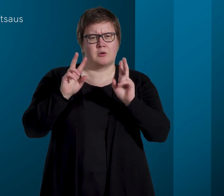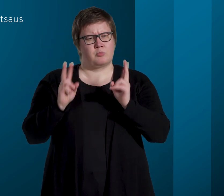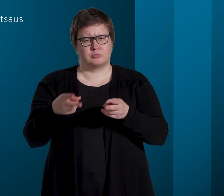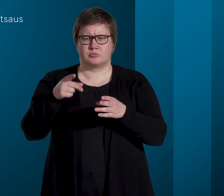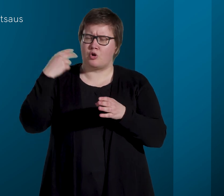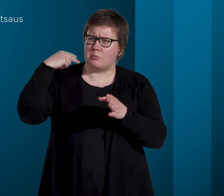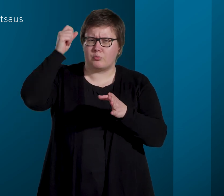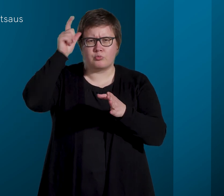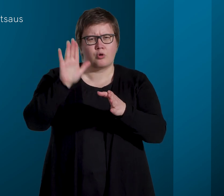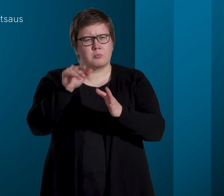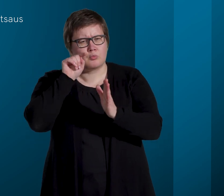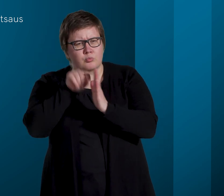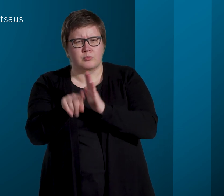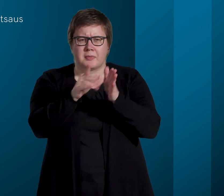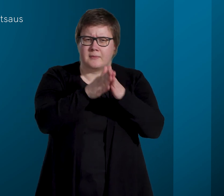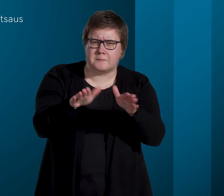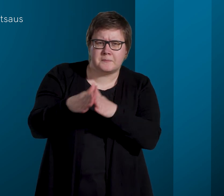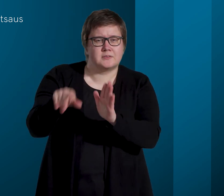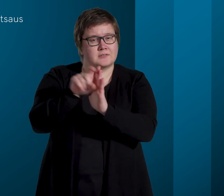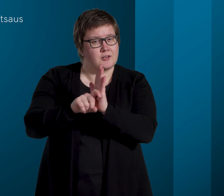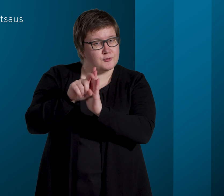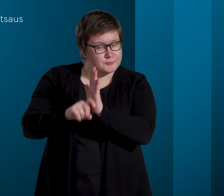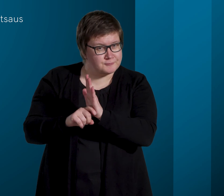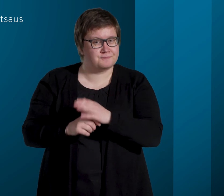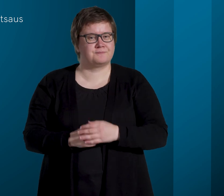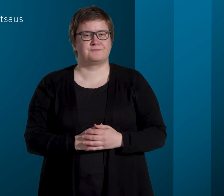ja siihen kuuluvista tavoista ja säännöistä.